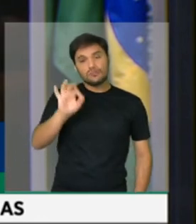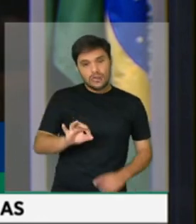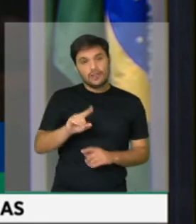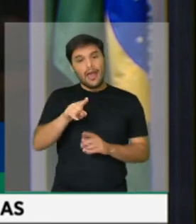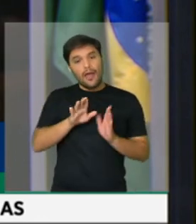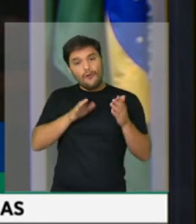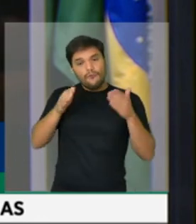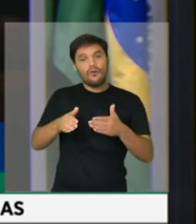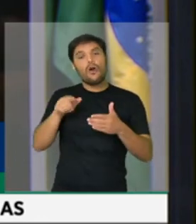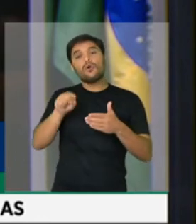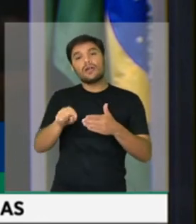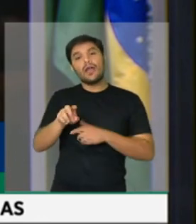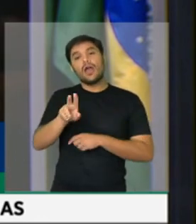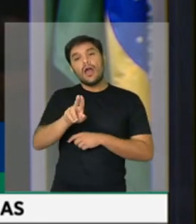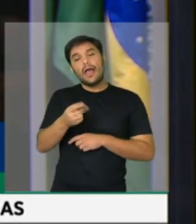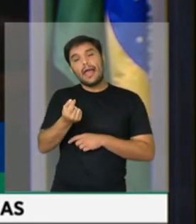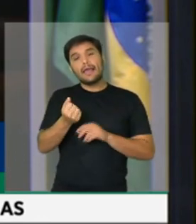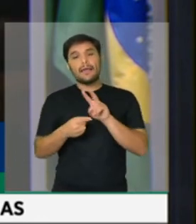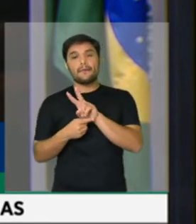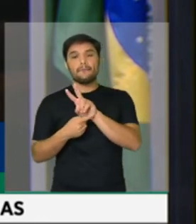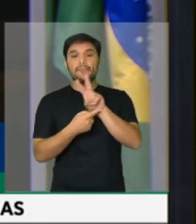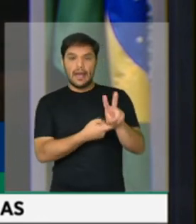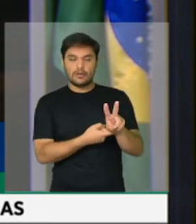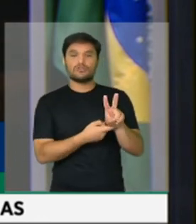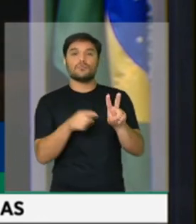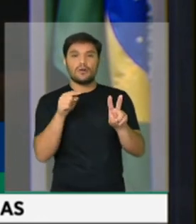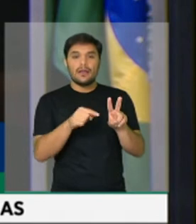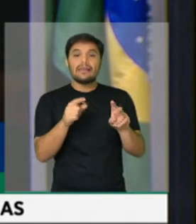2019 DOS 42.37 DÓLARES MEGAWATT-HORA DE CUSTO MÉDIO GERAÇÃO DE ENERGIA PELA